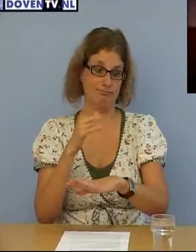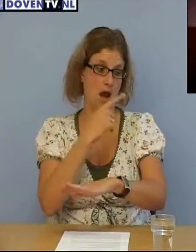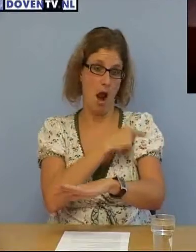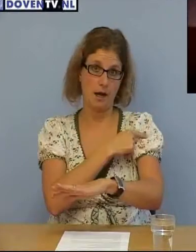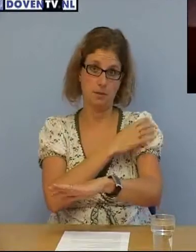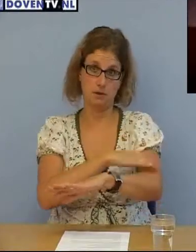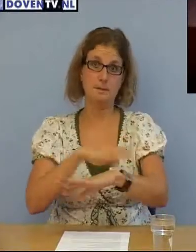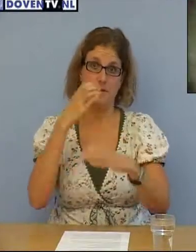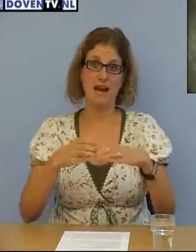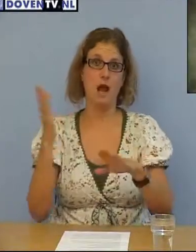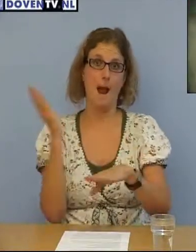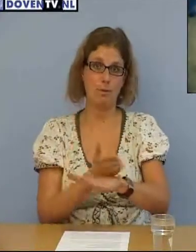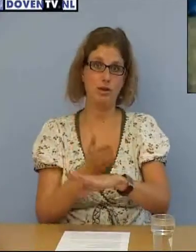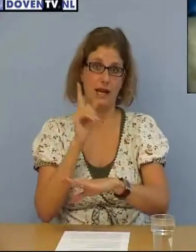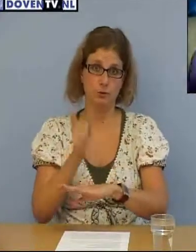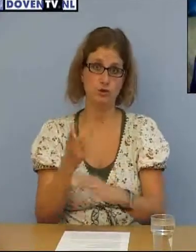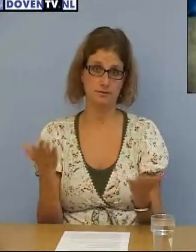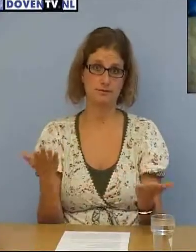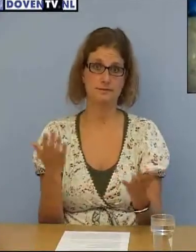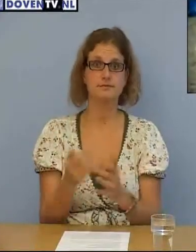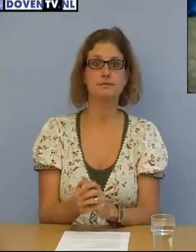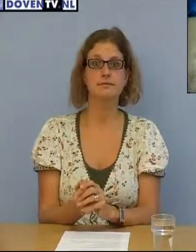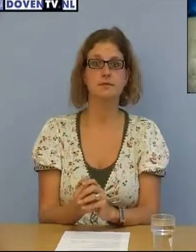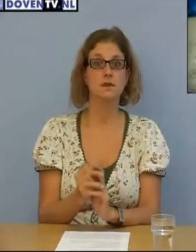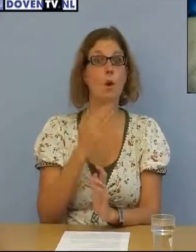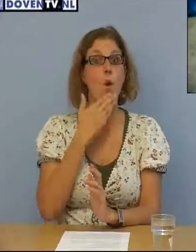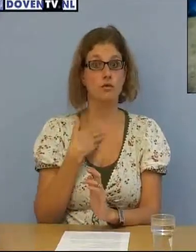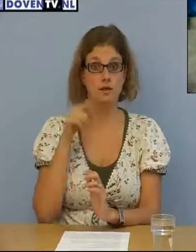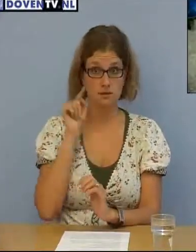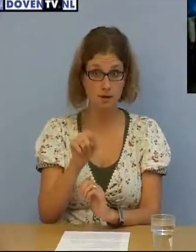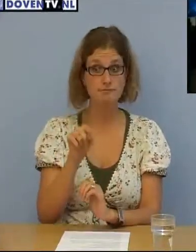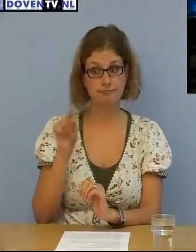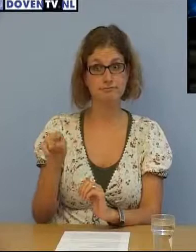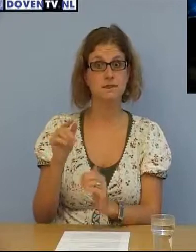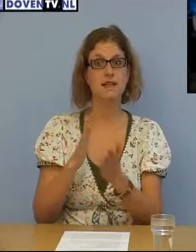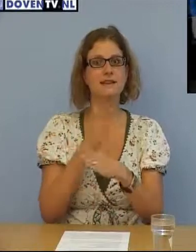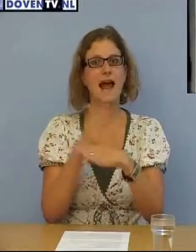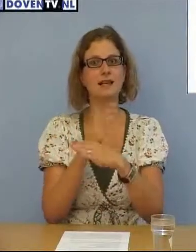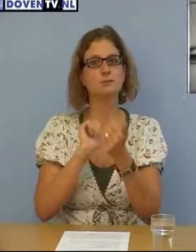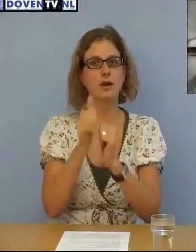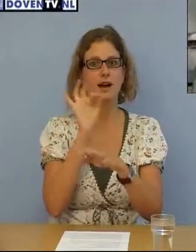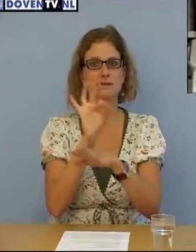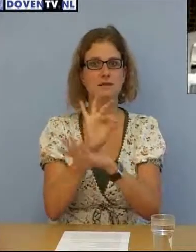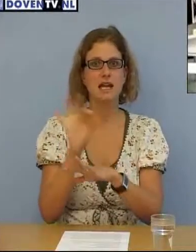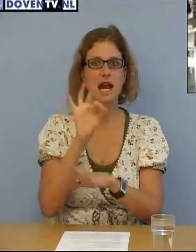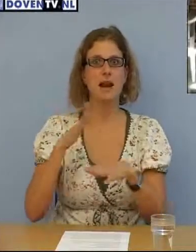waardoor zijn armen en benen geamputeerd moesten worden. Ondanks dat, kreeg hij tijdens de sportlessen erg veel belangstelling...